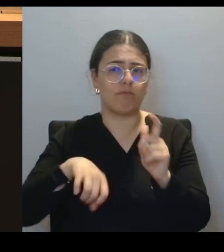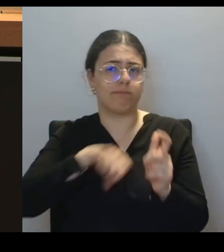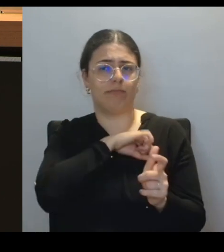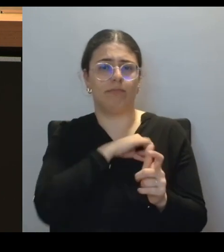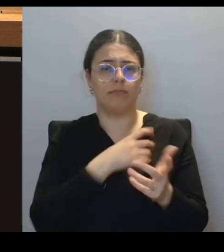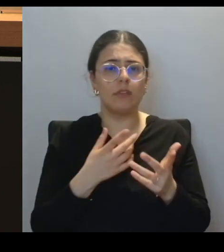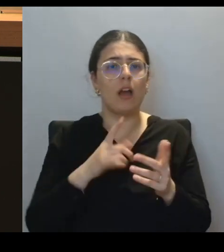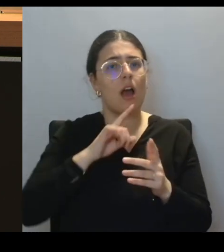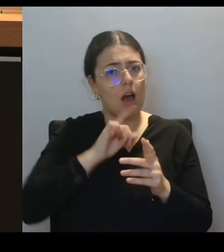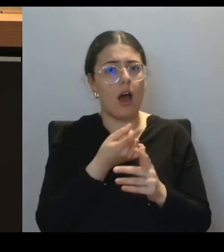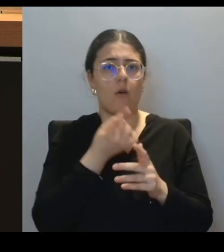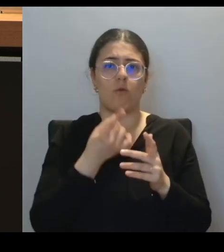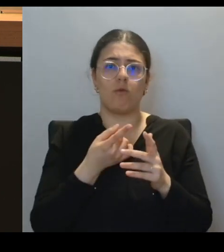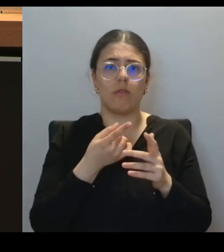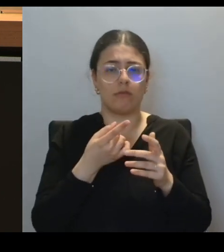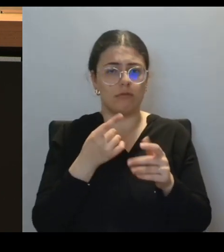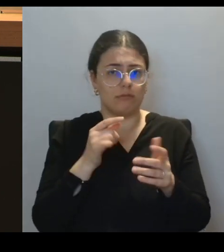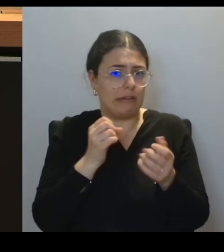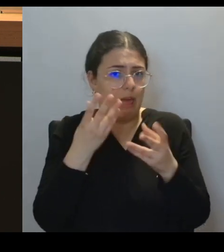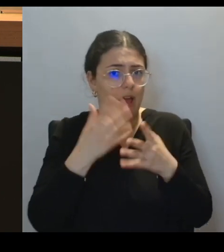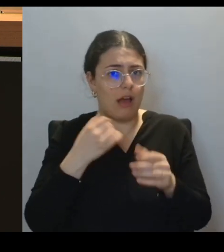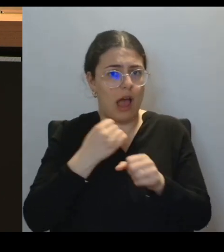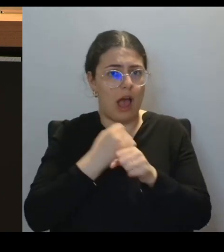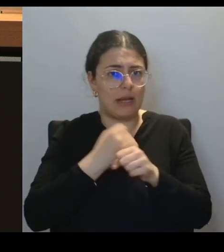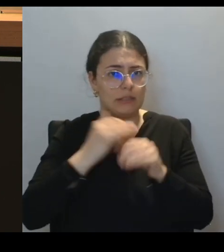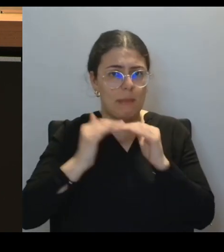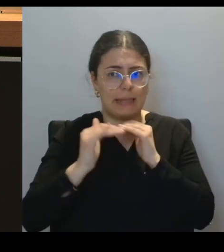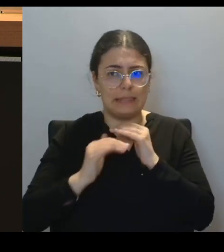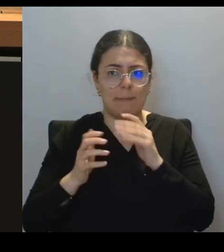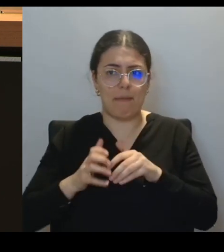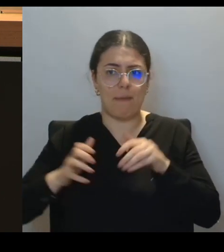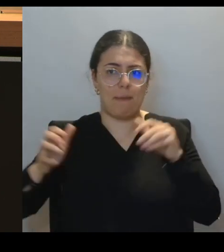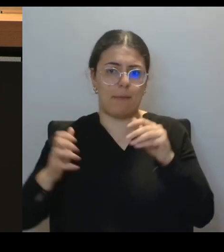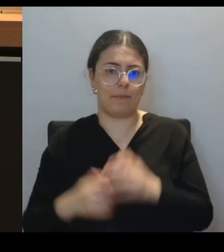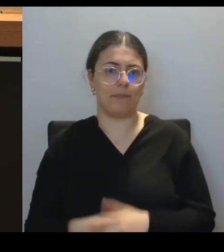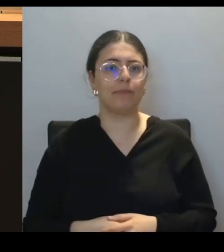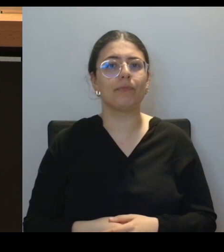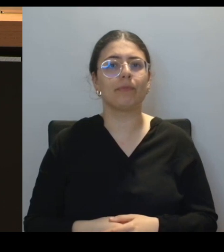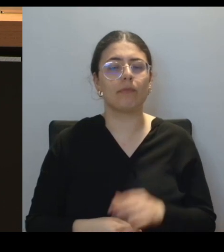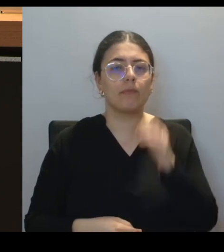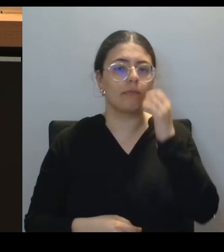Der letzte Kreativwirtschaftsbericht stammt aus dem Jahr 2014.